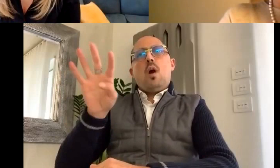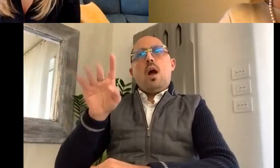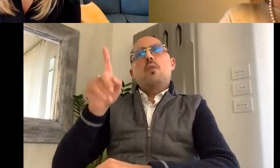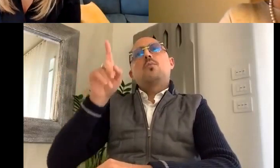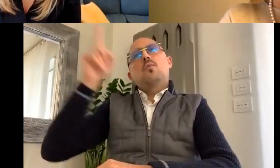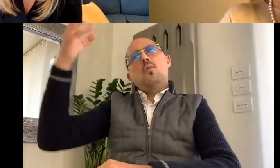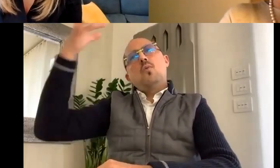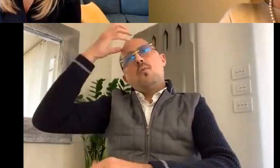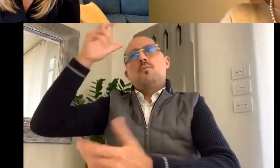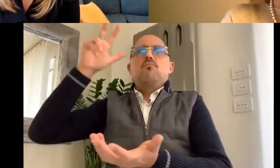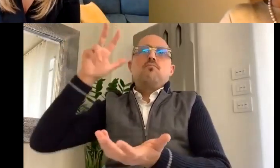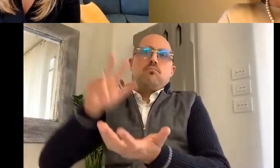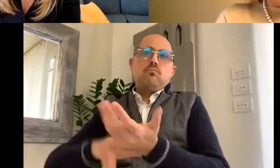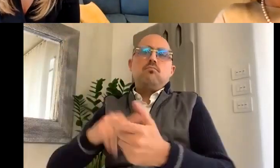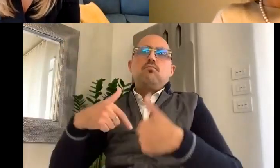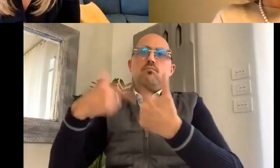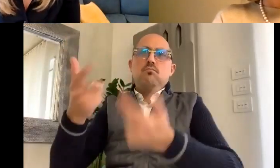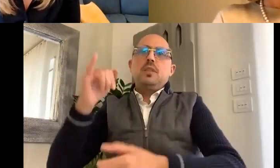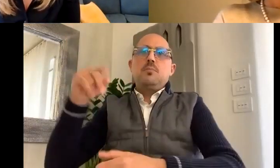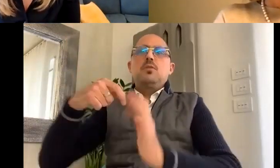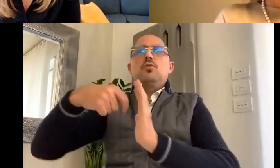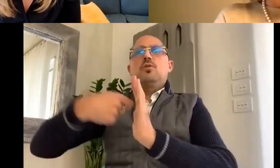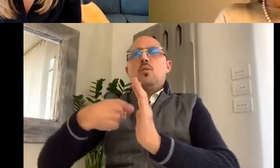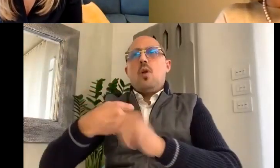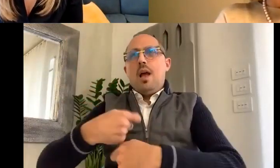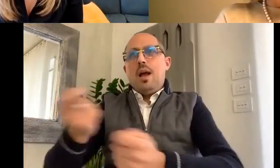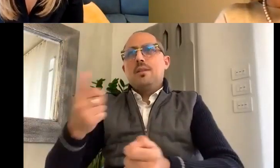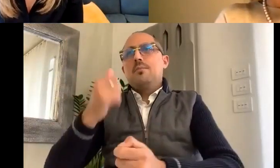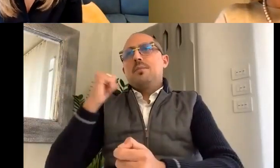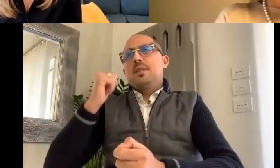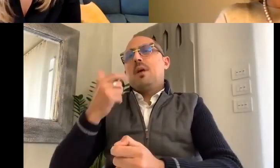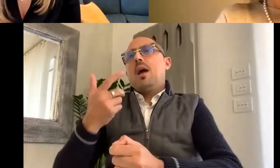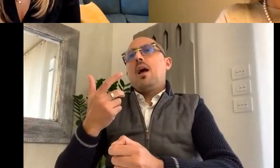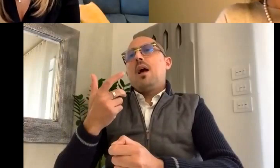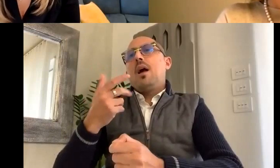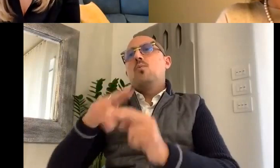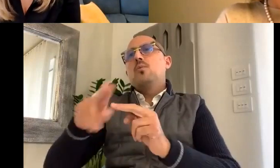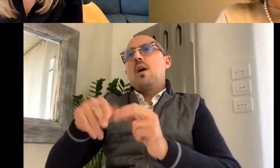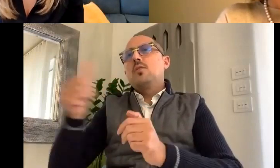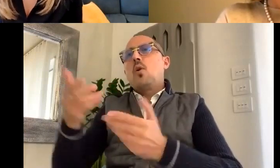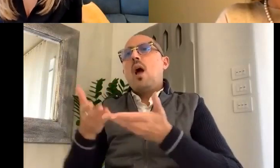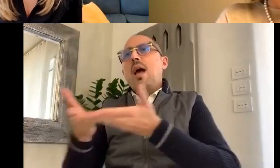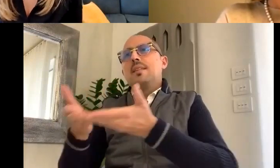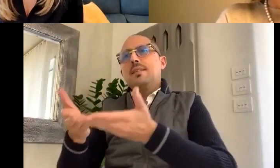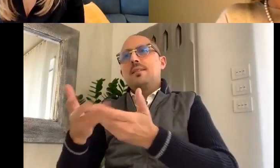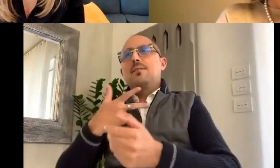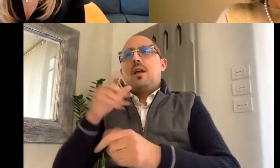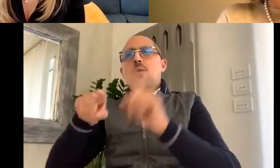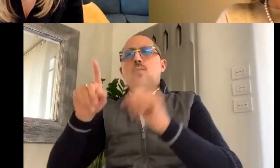che prevede, è stata approvata adesso con una circolare del decreto "Cura Italia",